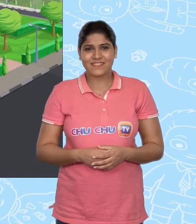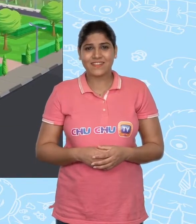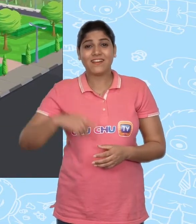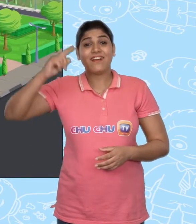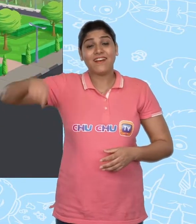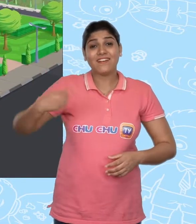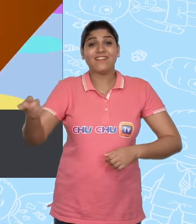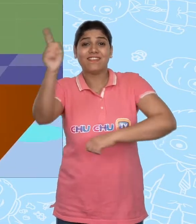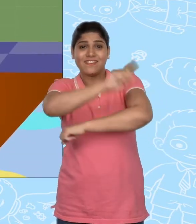अगले दिन...